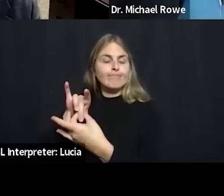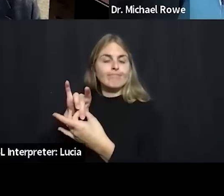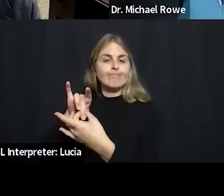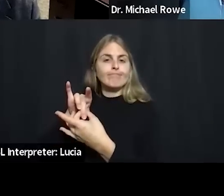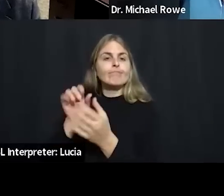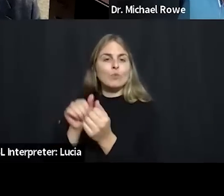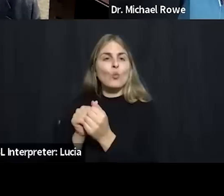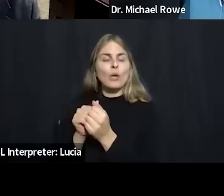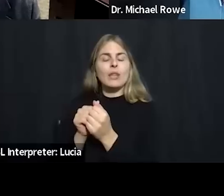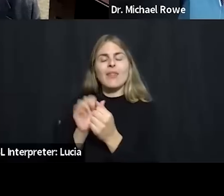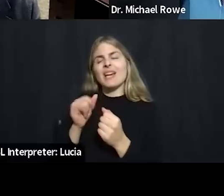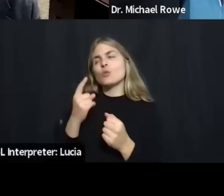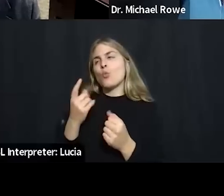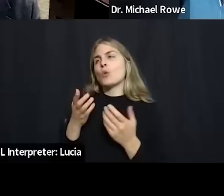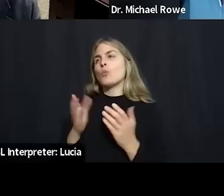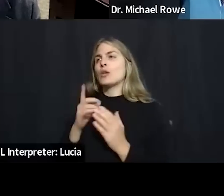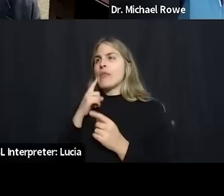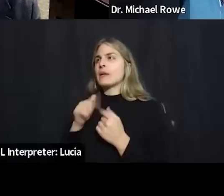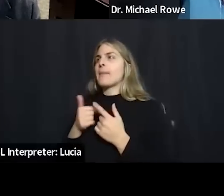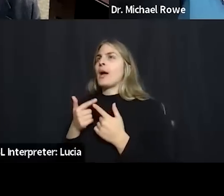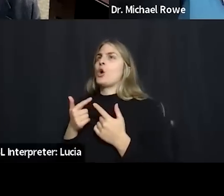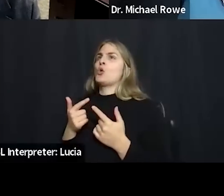es una forma de pensar en ese enfoque.